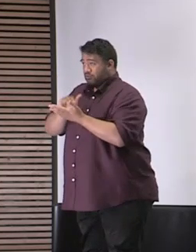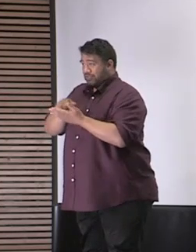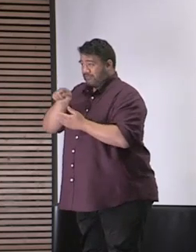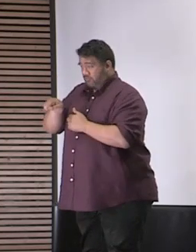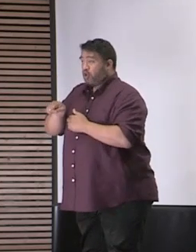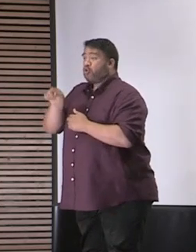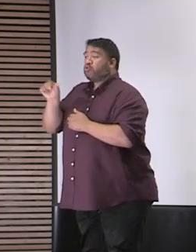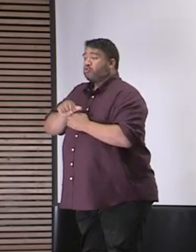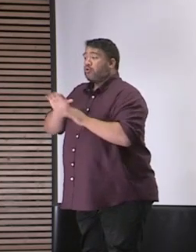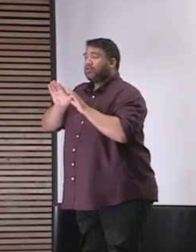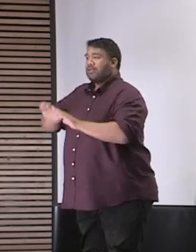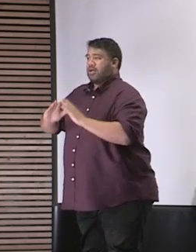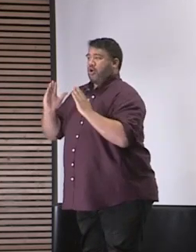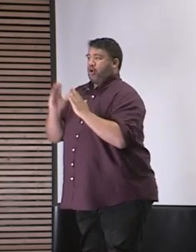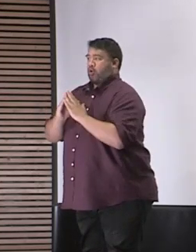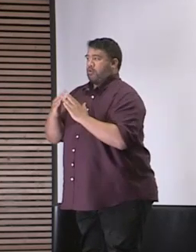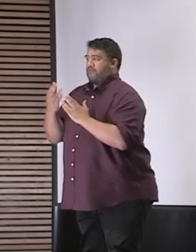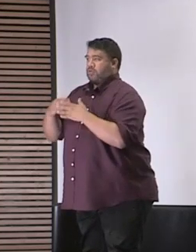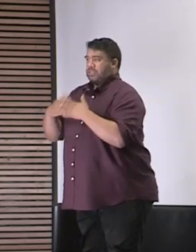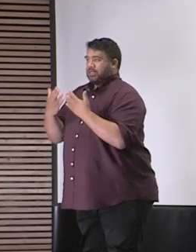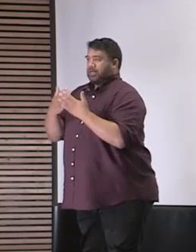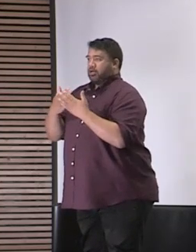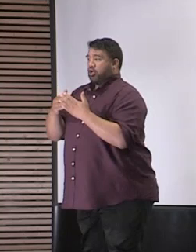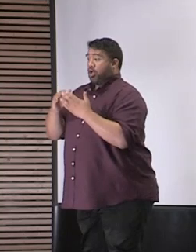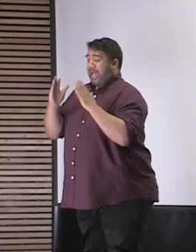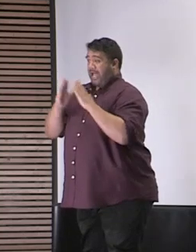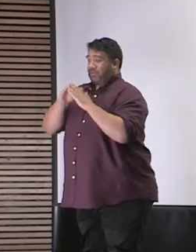inconsistencia, podemos aclarar